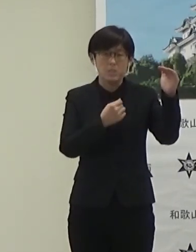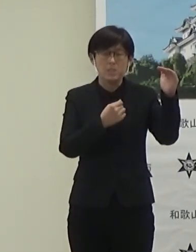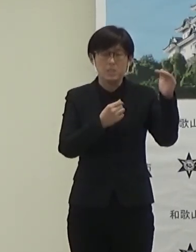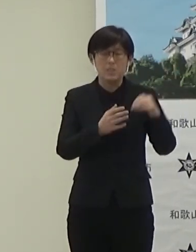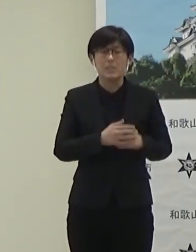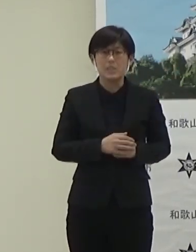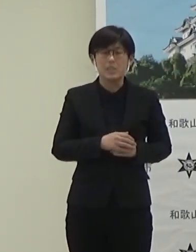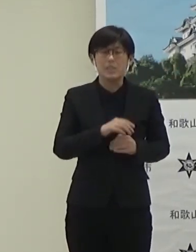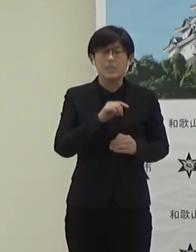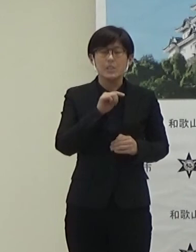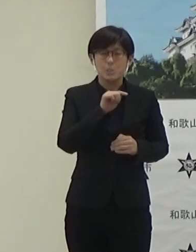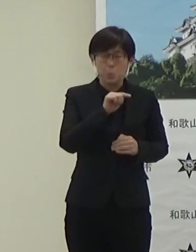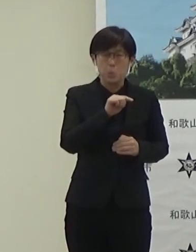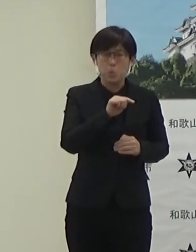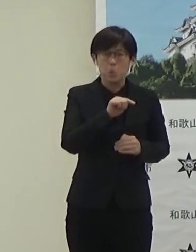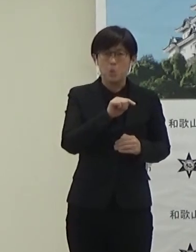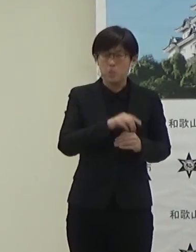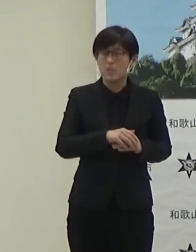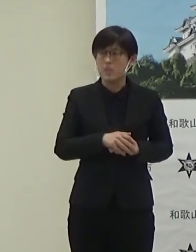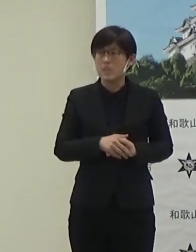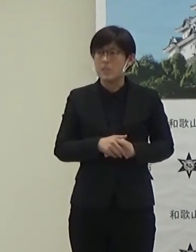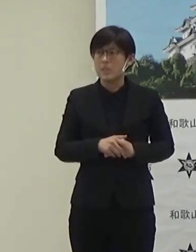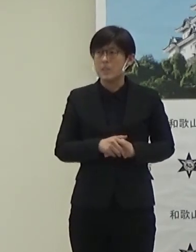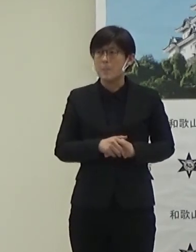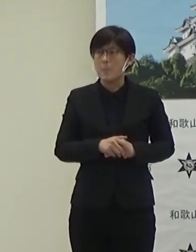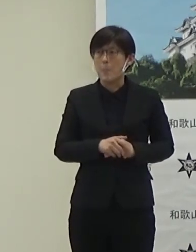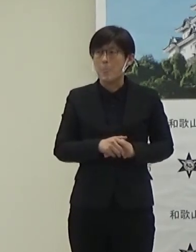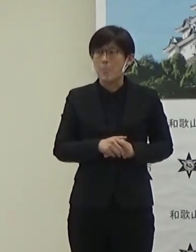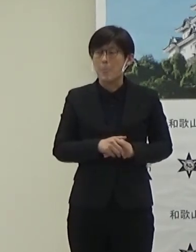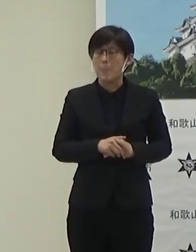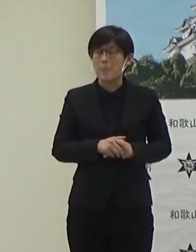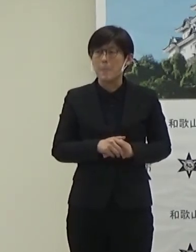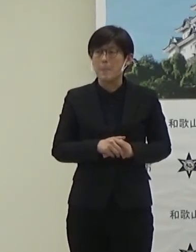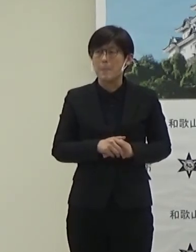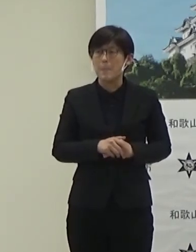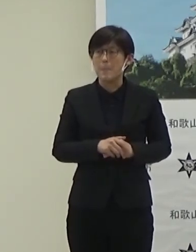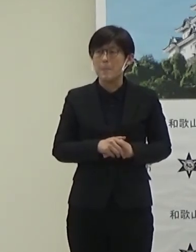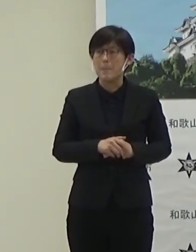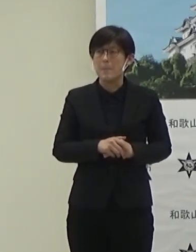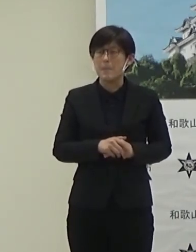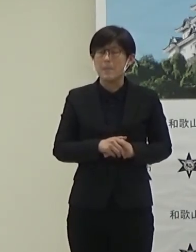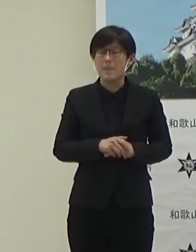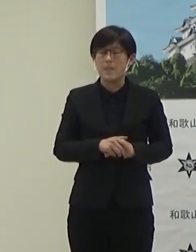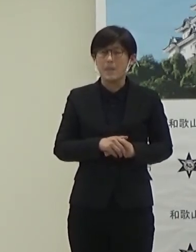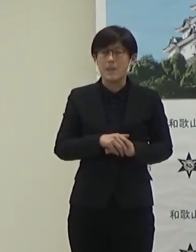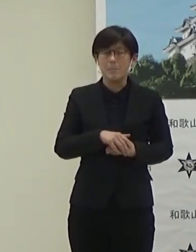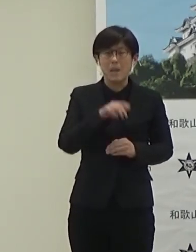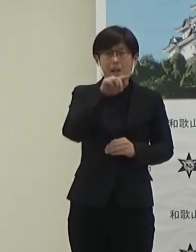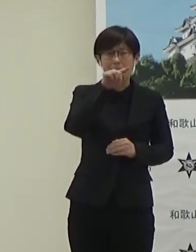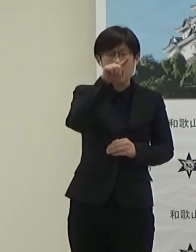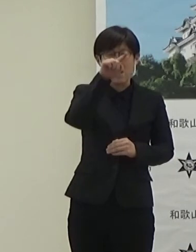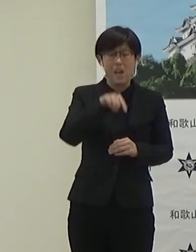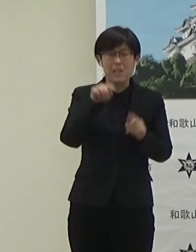そこでもおっしゃってたんですけど それをちょっと教えていただきたい IRはカジノが収益大部分を占める